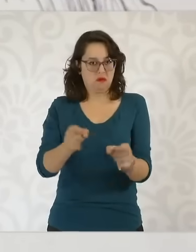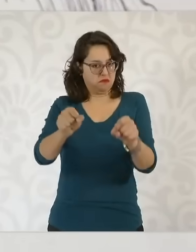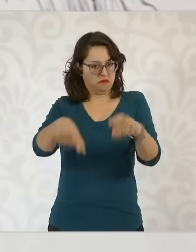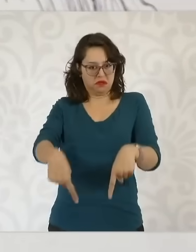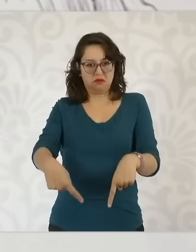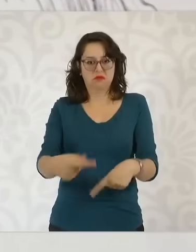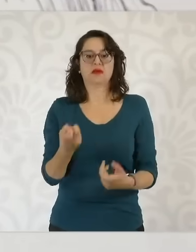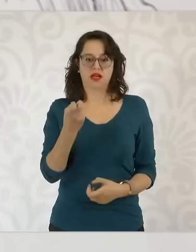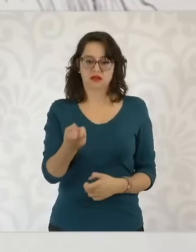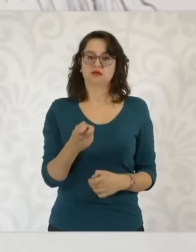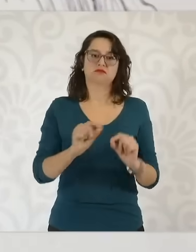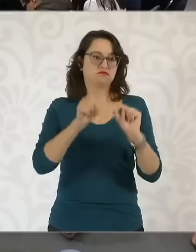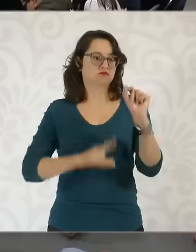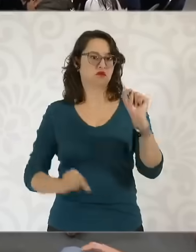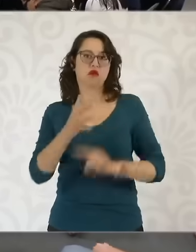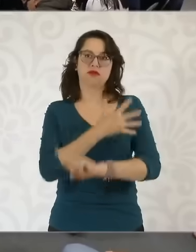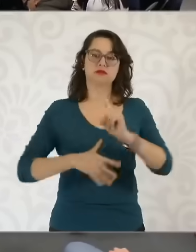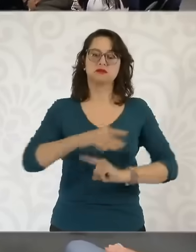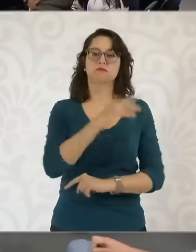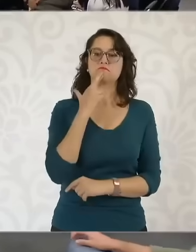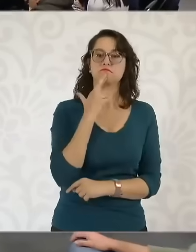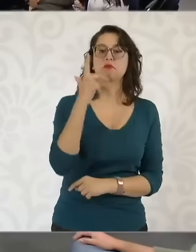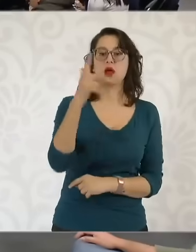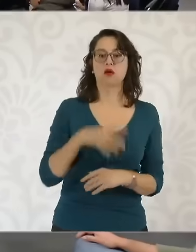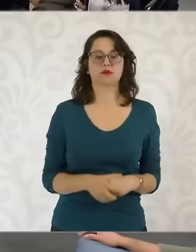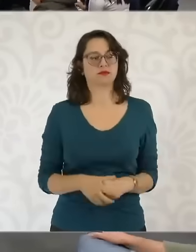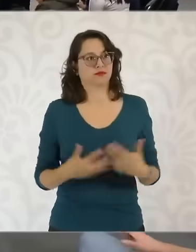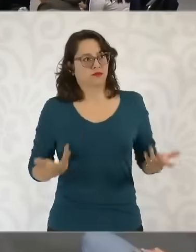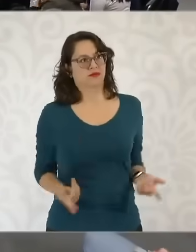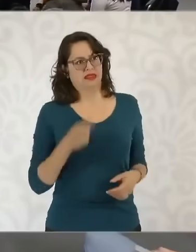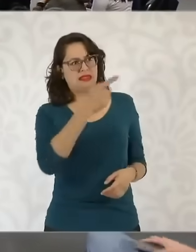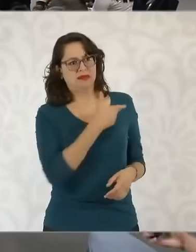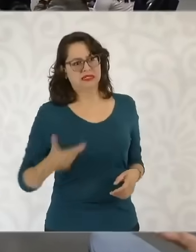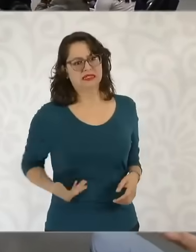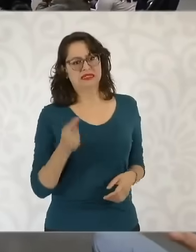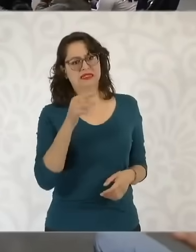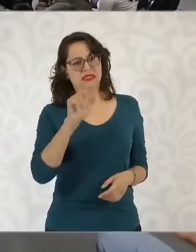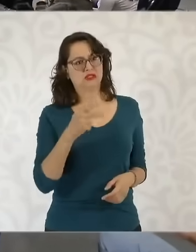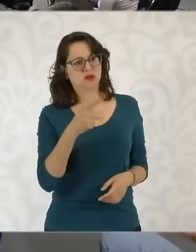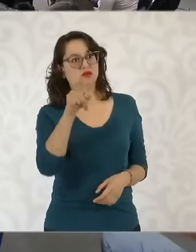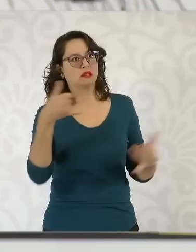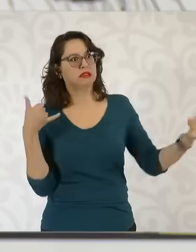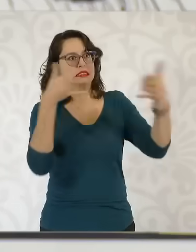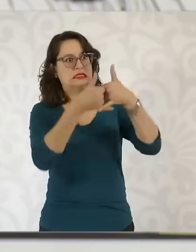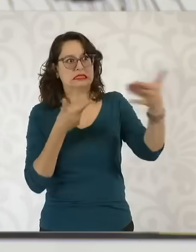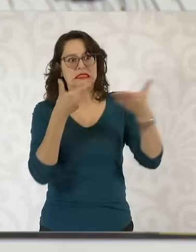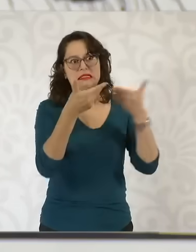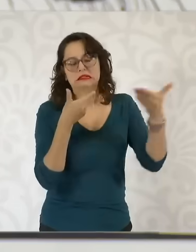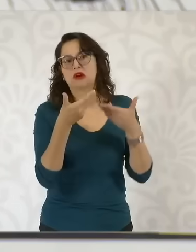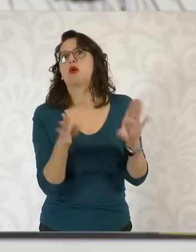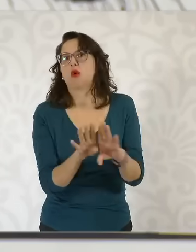situación a nuestro país. Presidenta, ¿cómo es negociar y lograr acuerdos con Donald Trump?